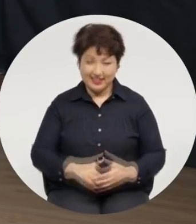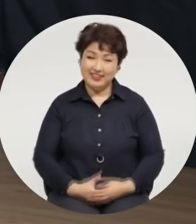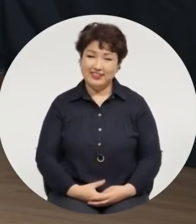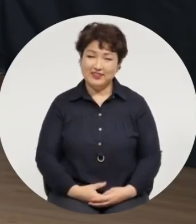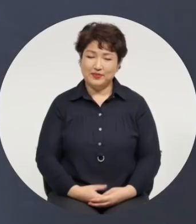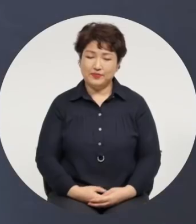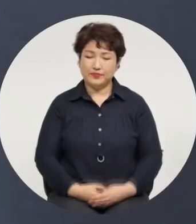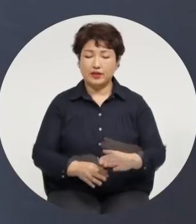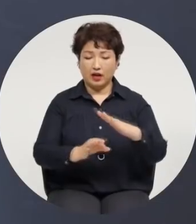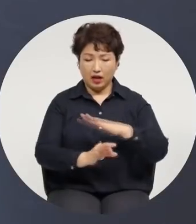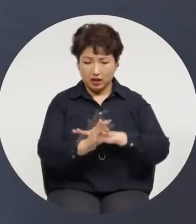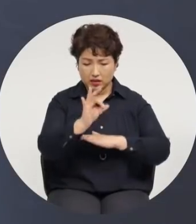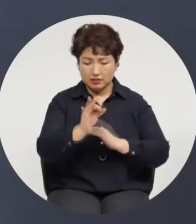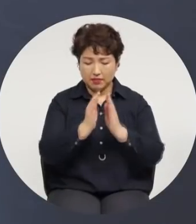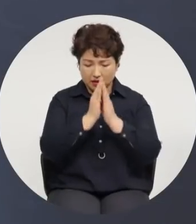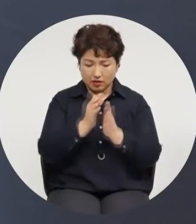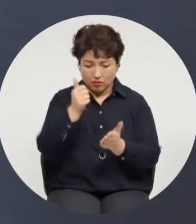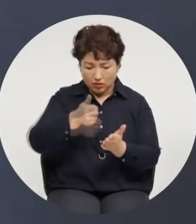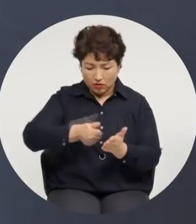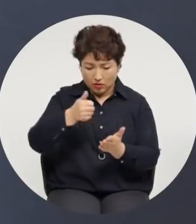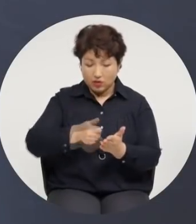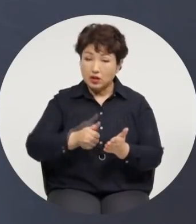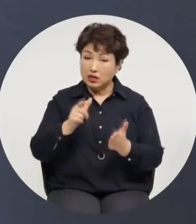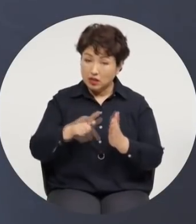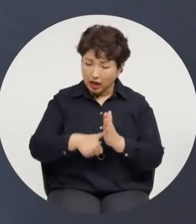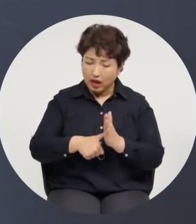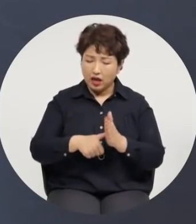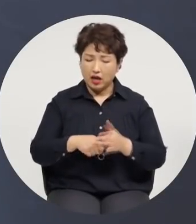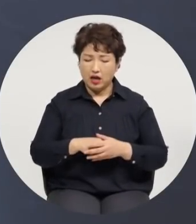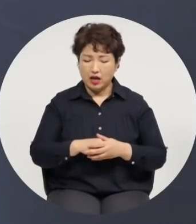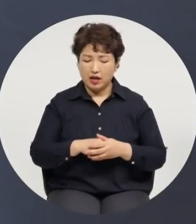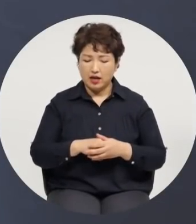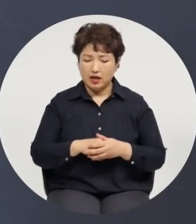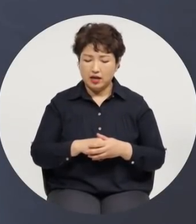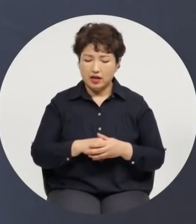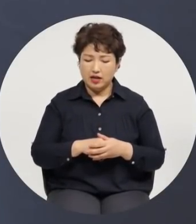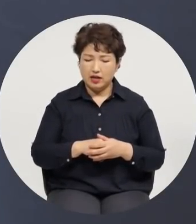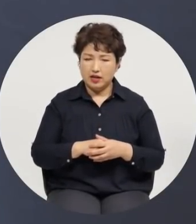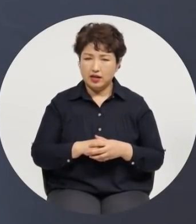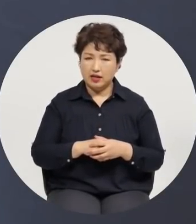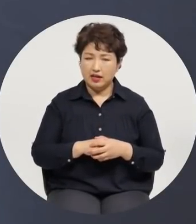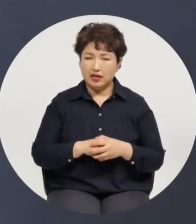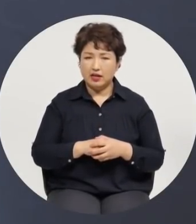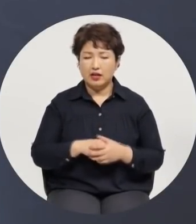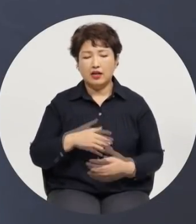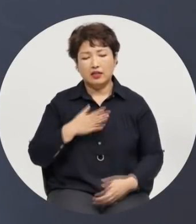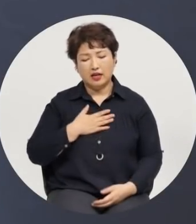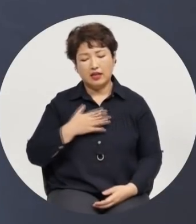(스님) 아침에 기도할 때 엎드려 절하면서